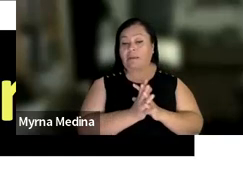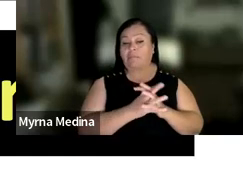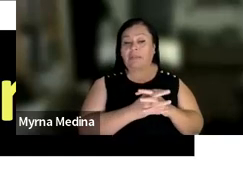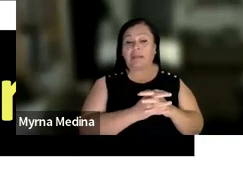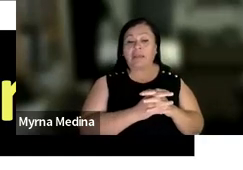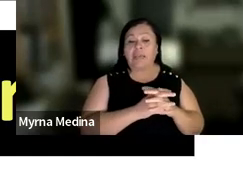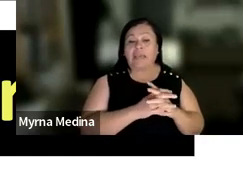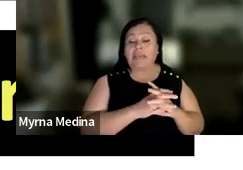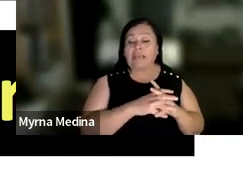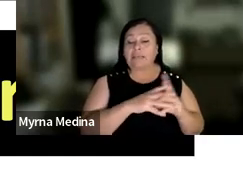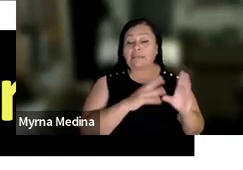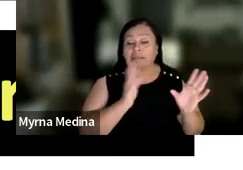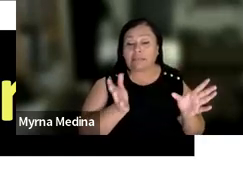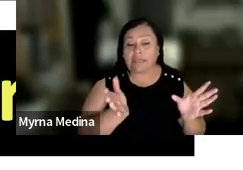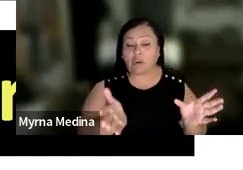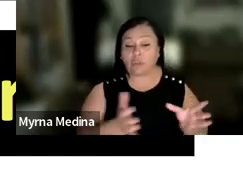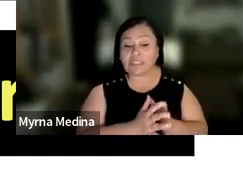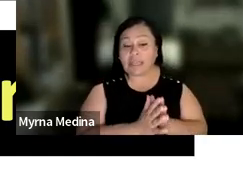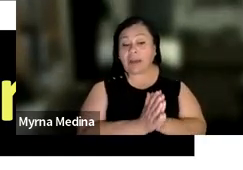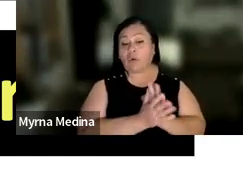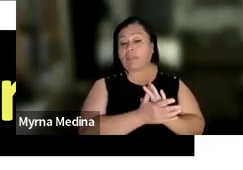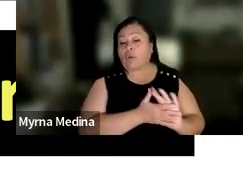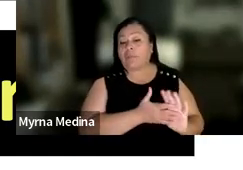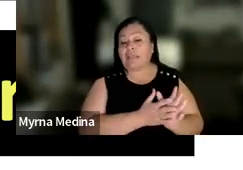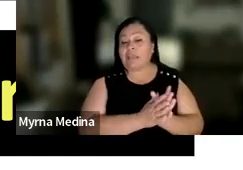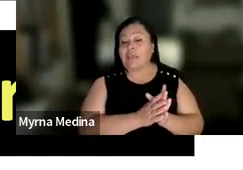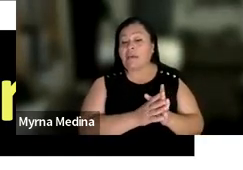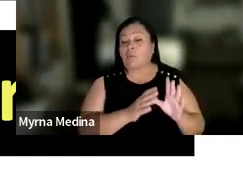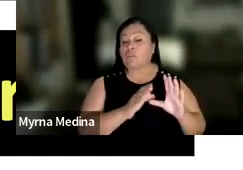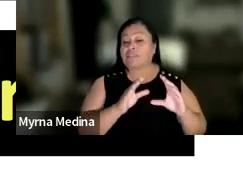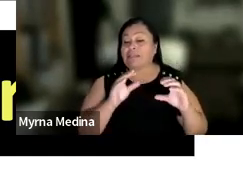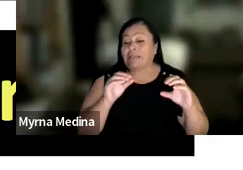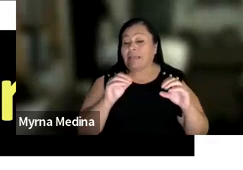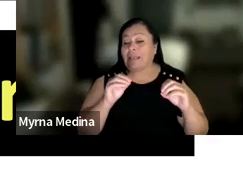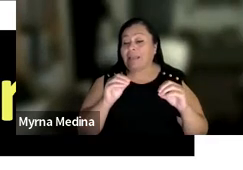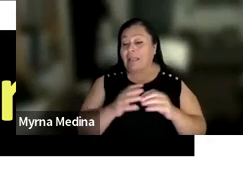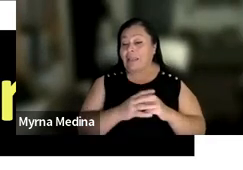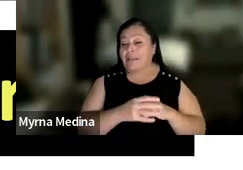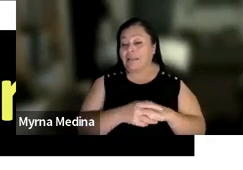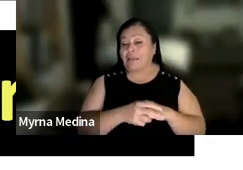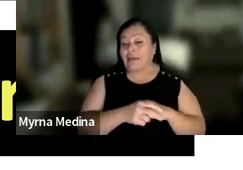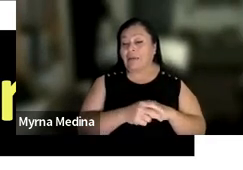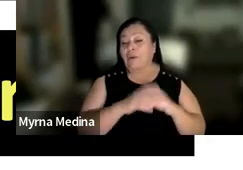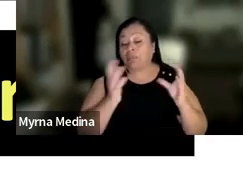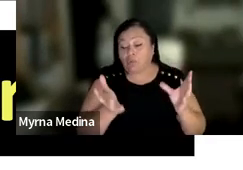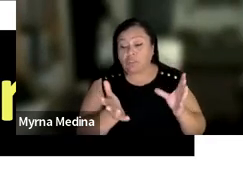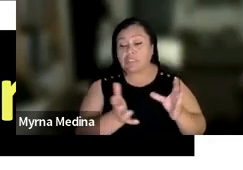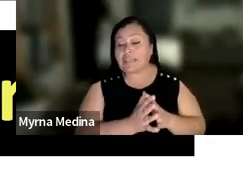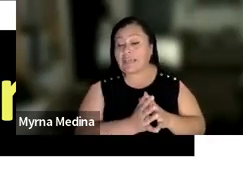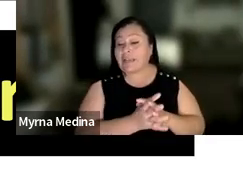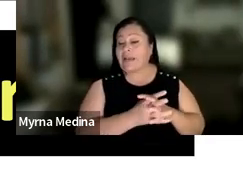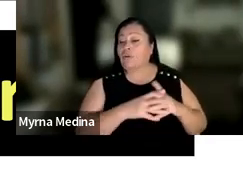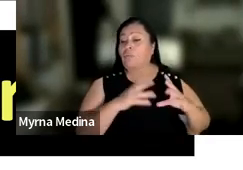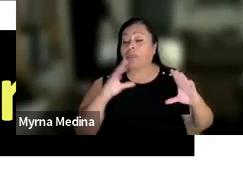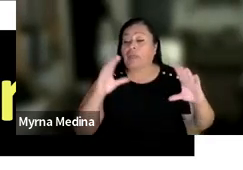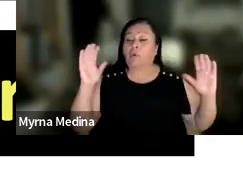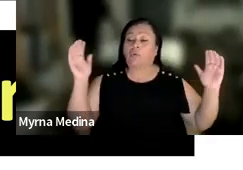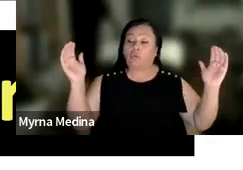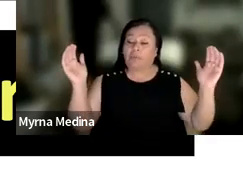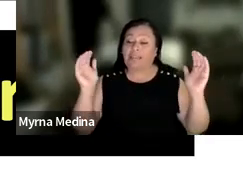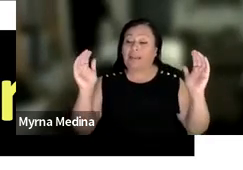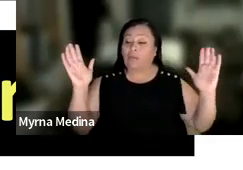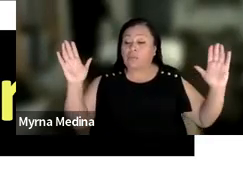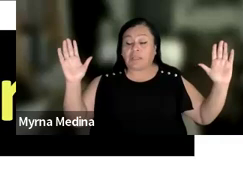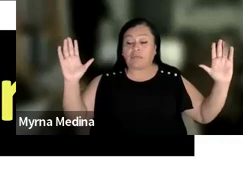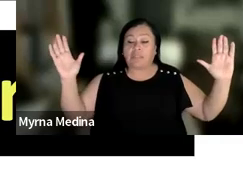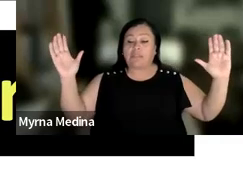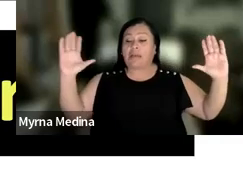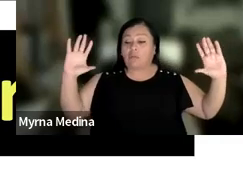Vea que realmente necesitan muchos apoyos para para poder ver verdad. Este, como dice aquí abajo. Eventualmente, producir ceguera legal puede producirse, seguirá legal, como, por ejemplo, los 20 grados ¿verdad?